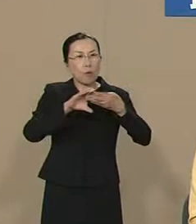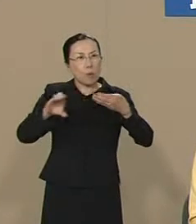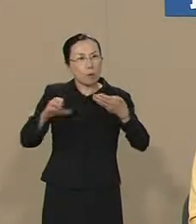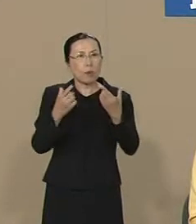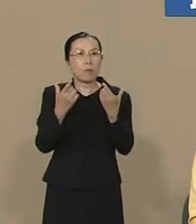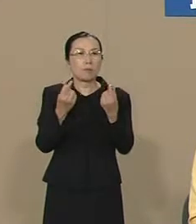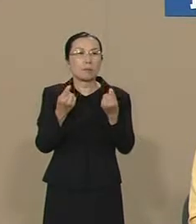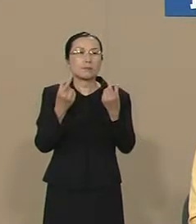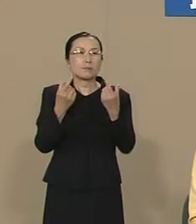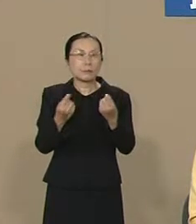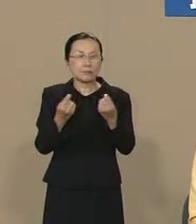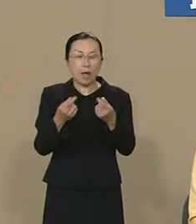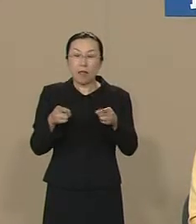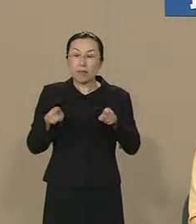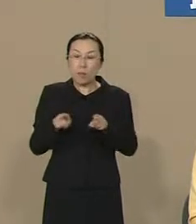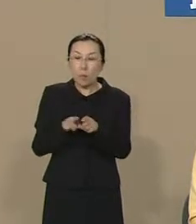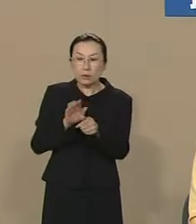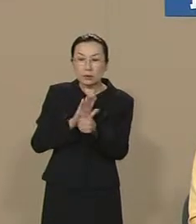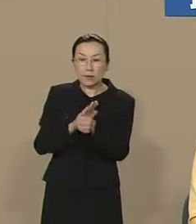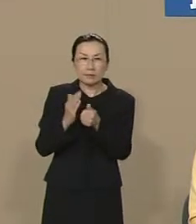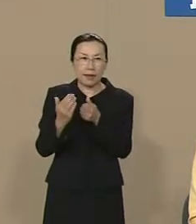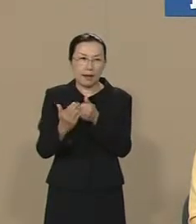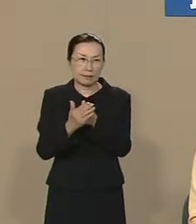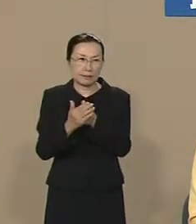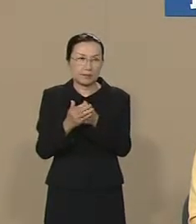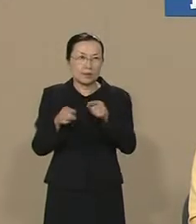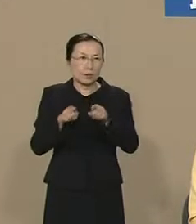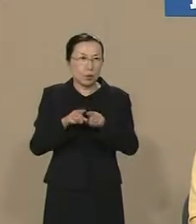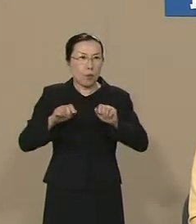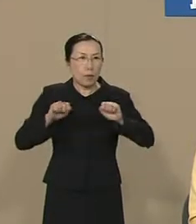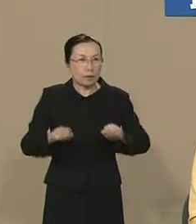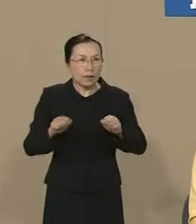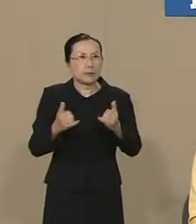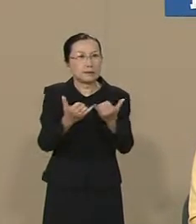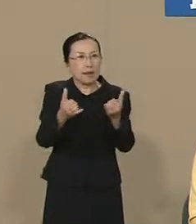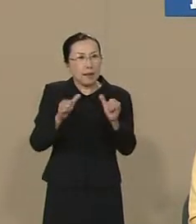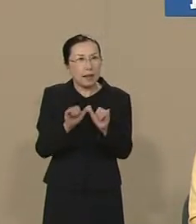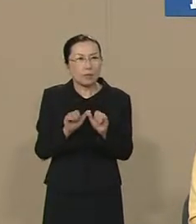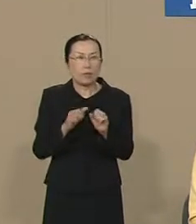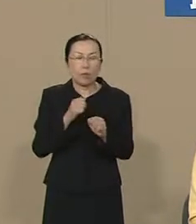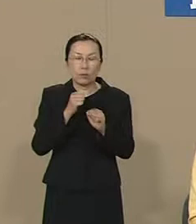ともに支え合う｢共生社会｣を つくりたいと思います｡